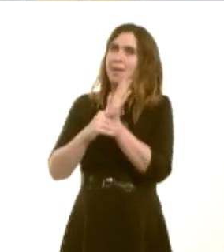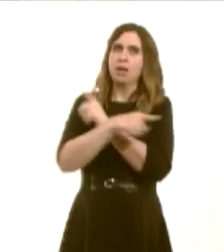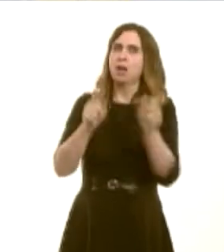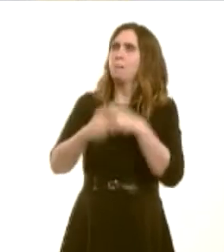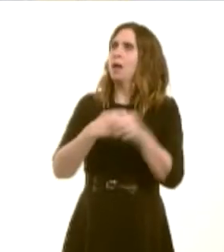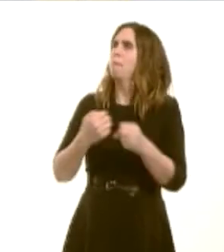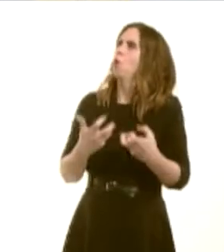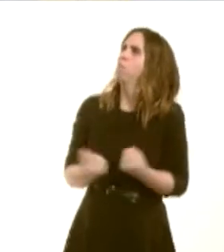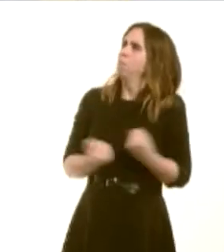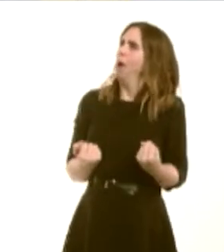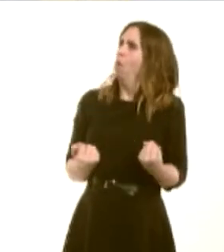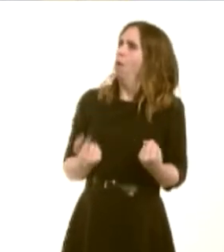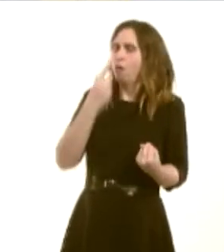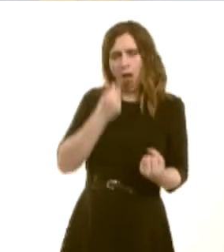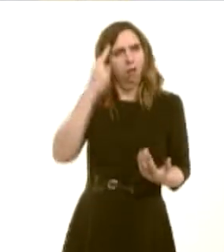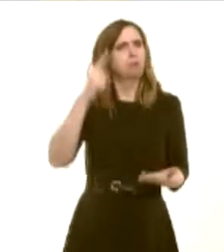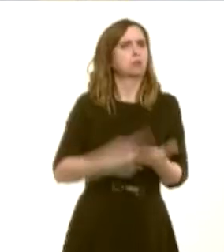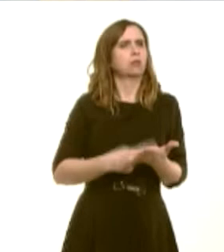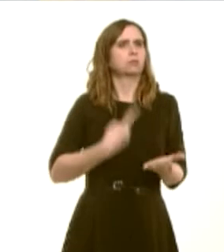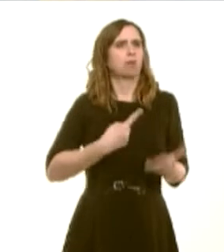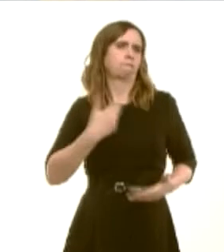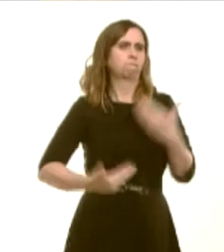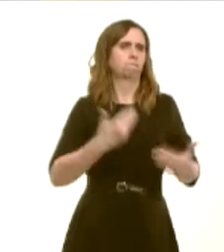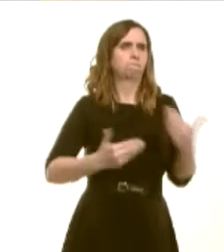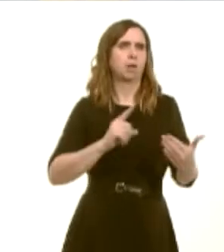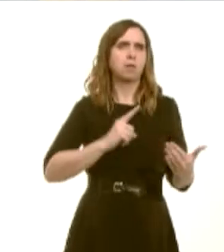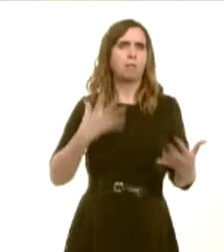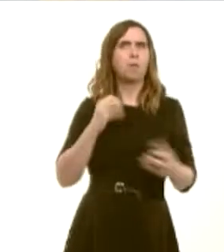hynny, a dyna pam maeír cynghorau sir, wrth gwrs, wedi ysgrifennu atoch chi. Mae nifer